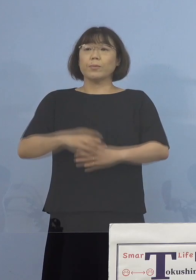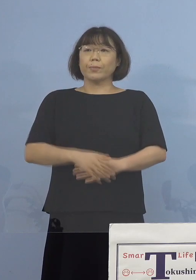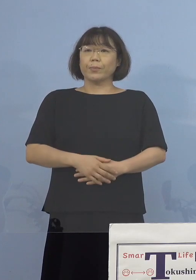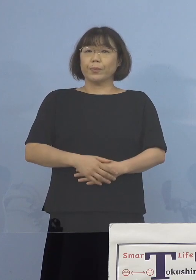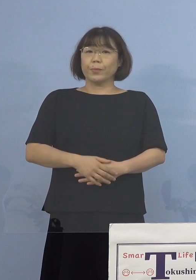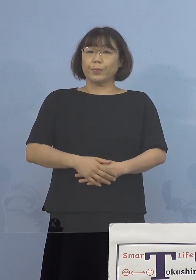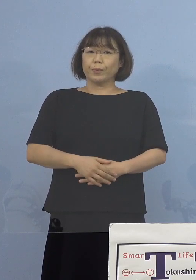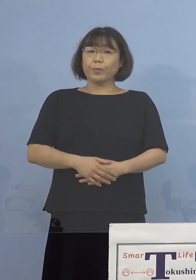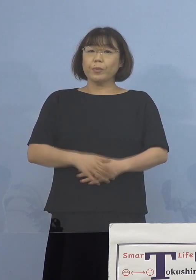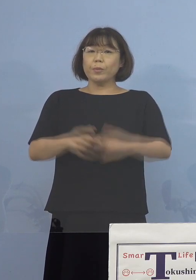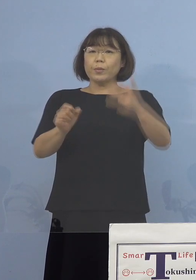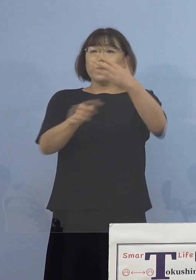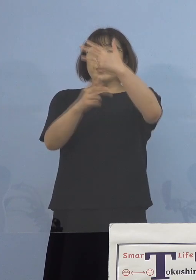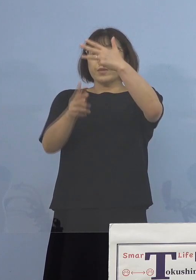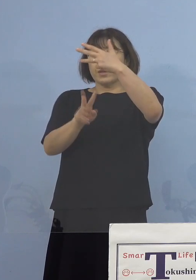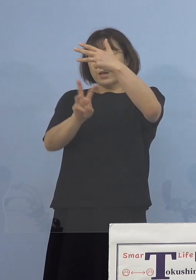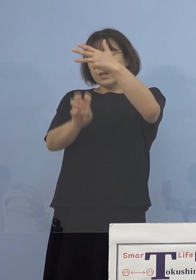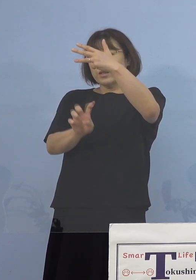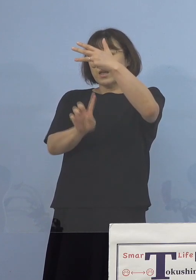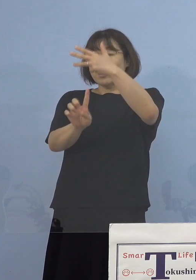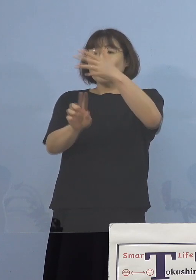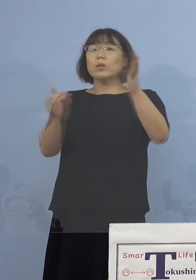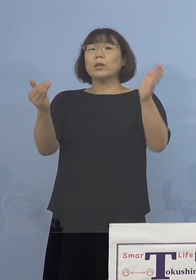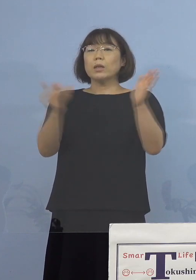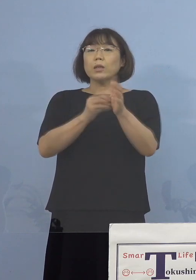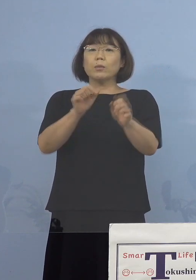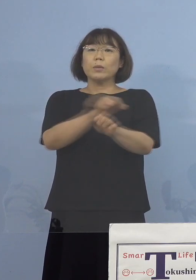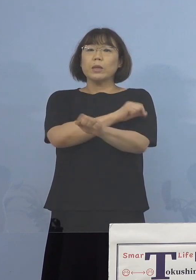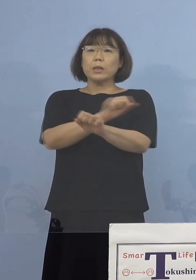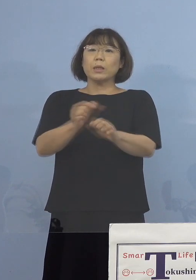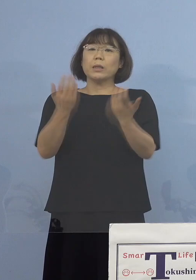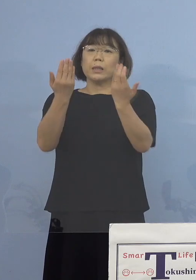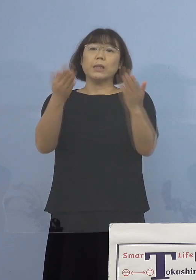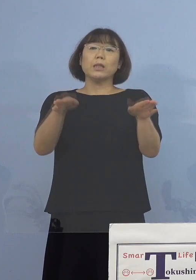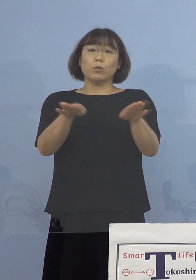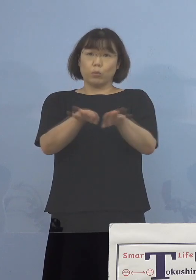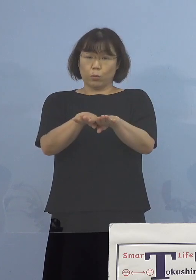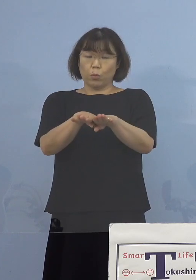8月31日まで臨時休業ということになっていまして